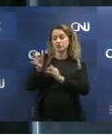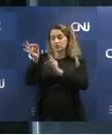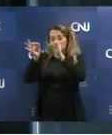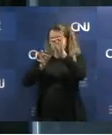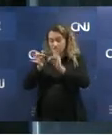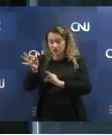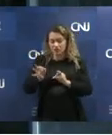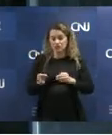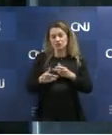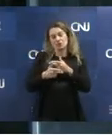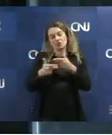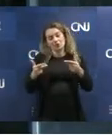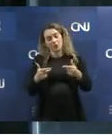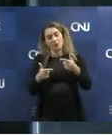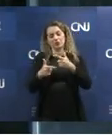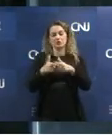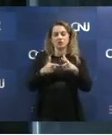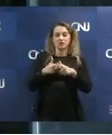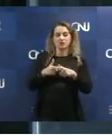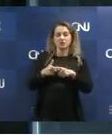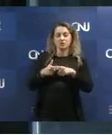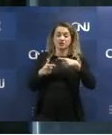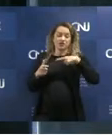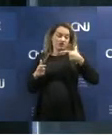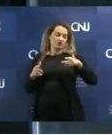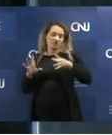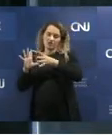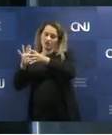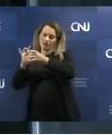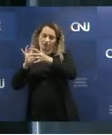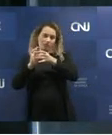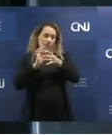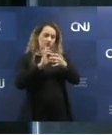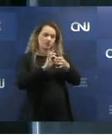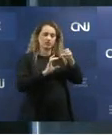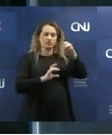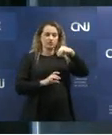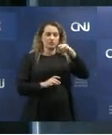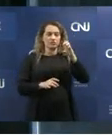situação descontextualizada do metia profissional, de modo a justificar